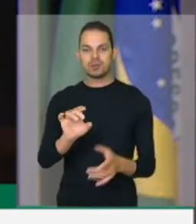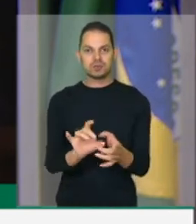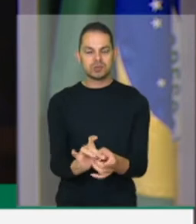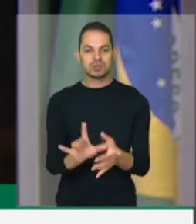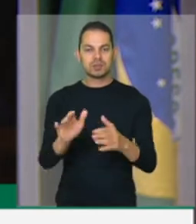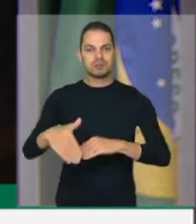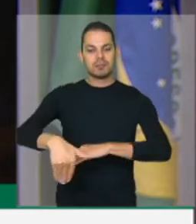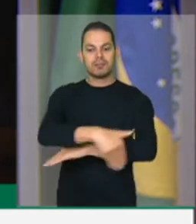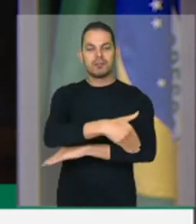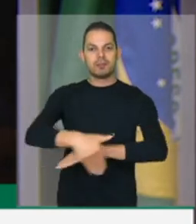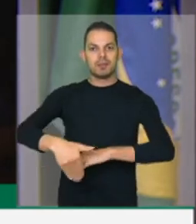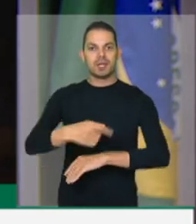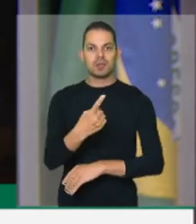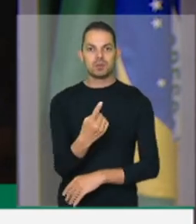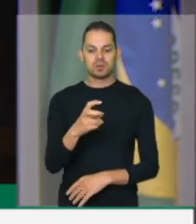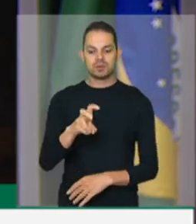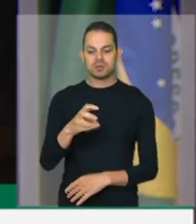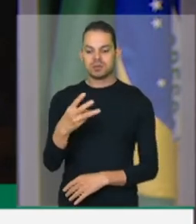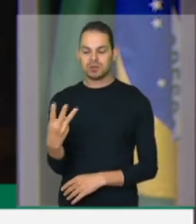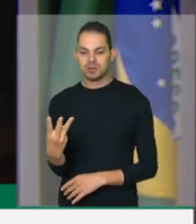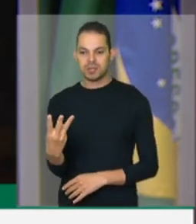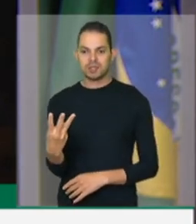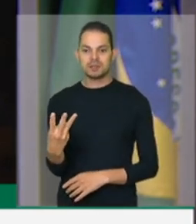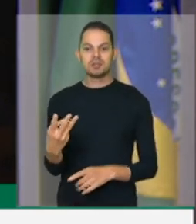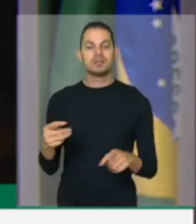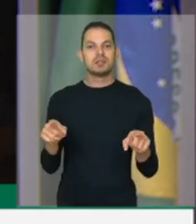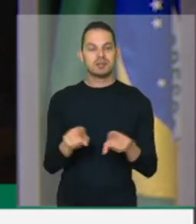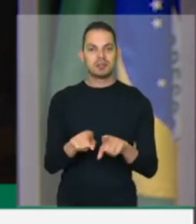RODOVIA BELÉM-BRASÍLIA, A BR 153 NO TRECHO QUE VAI CONTEMPLAR TAMBÉM O TRECHO NO TOCANTINS. OCORRE QUE A FORMA